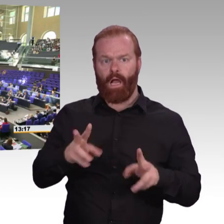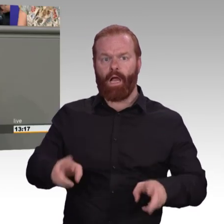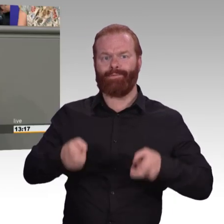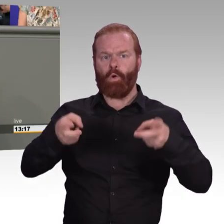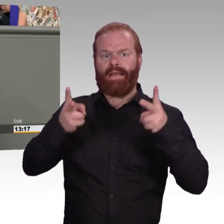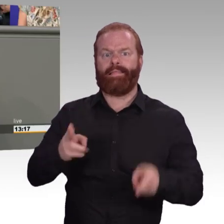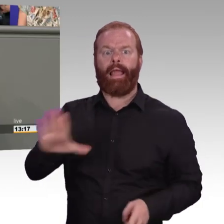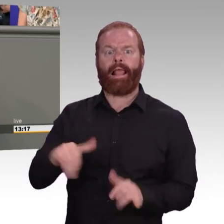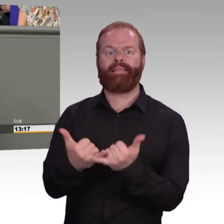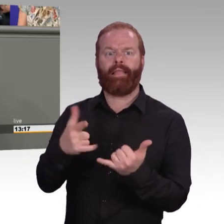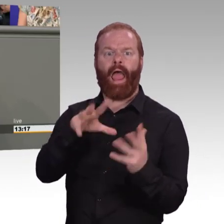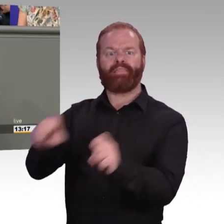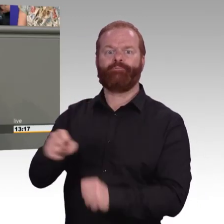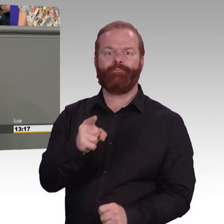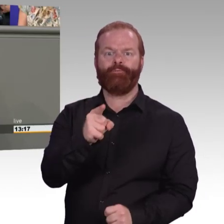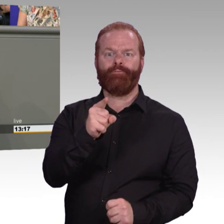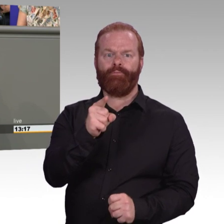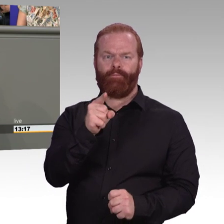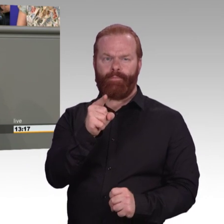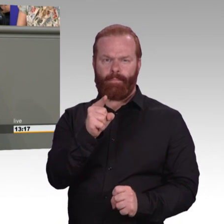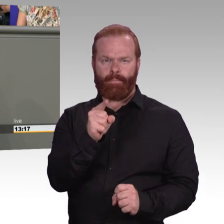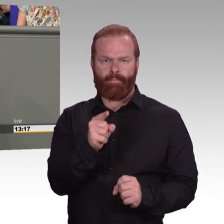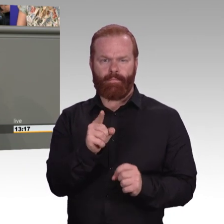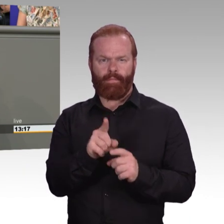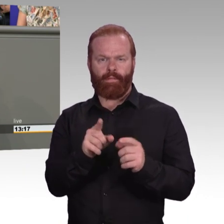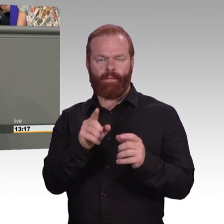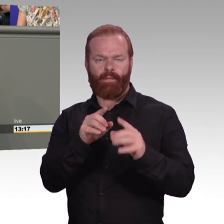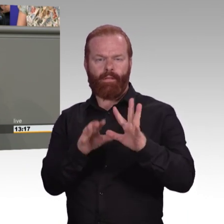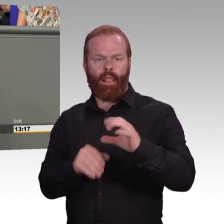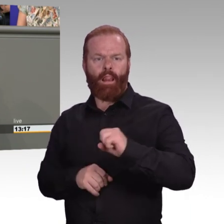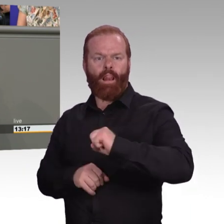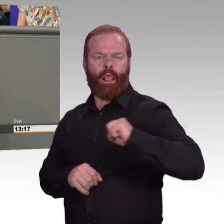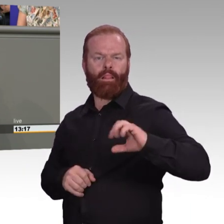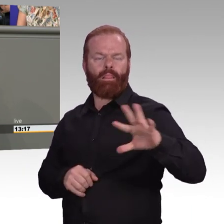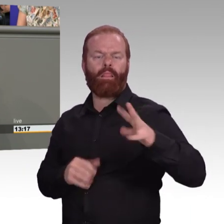der Kinder das natürliche Recht der Eltern und die ihnen zuvörderst obliegende Pflicht.